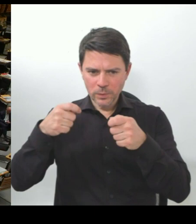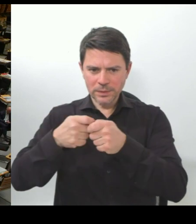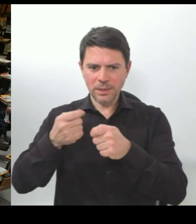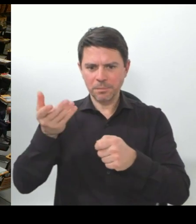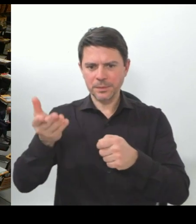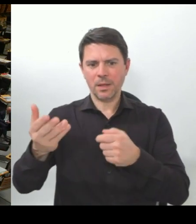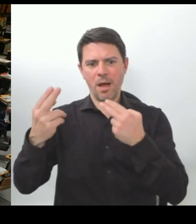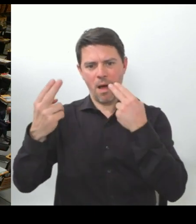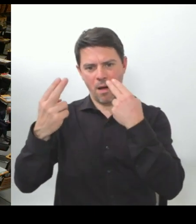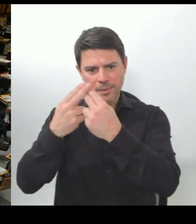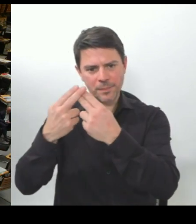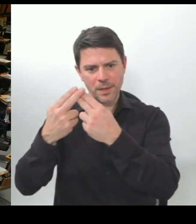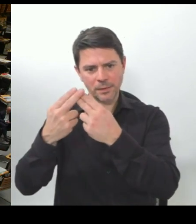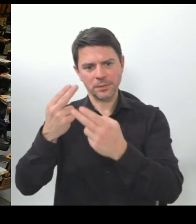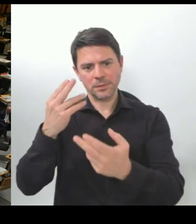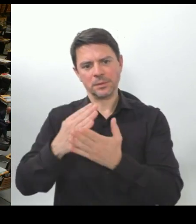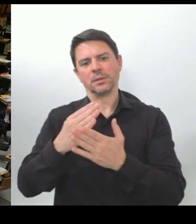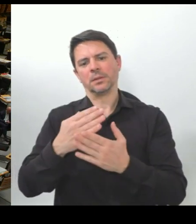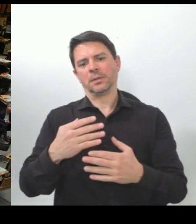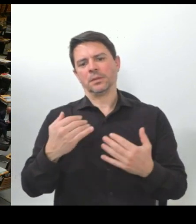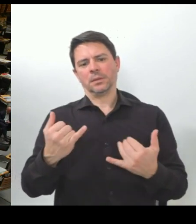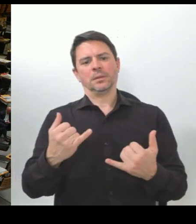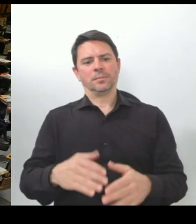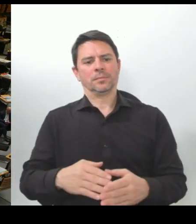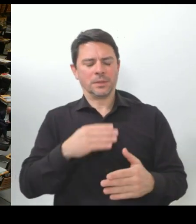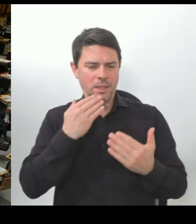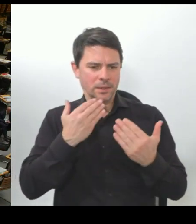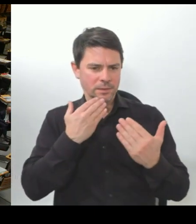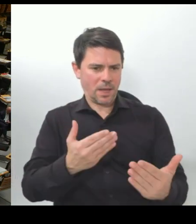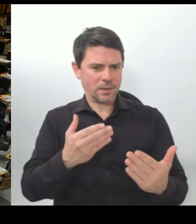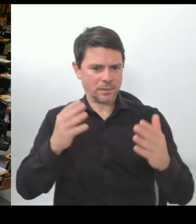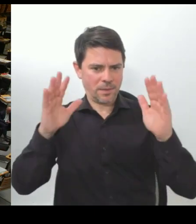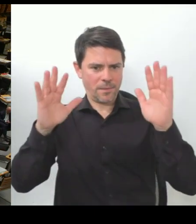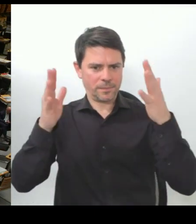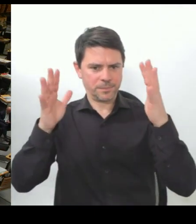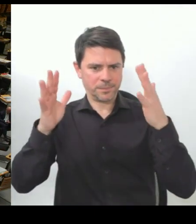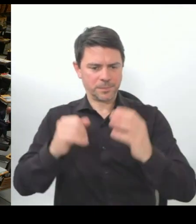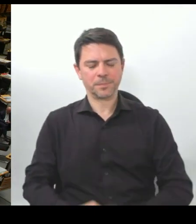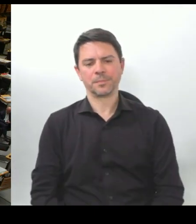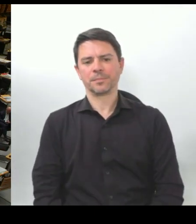Für die SPD Fraktion gibt es keine Anmeldung ist folgt der Kollege Bäume für die CDU Fraktion.(Rednerwechsel)